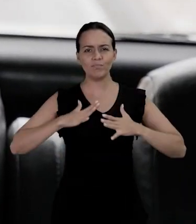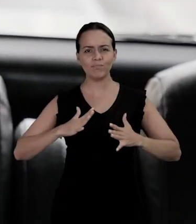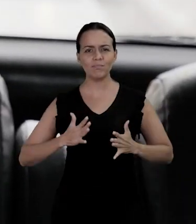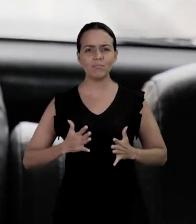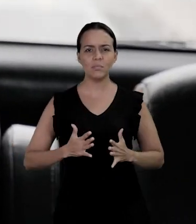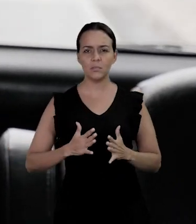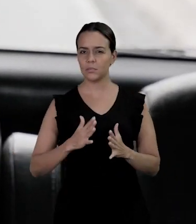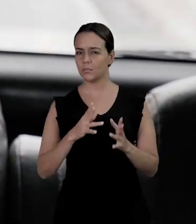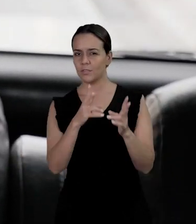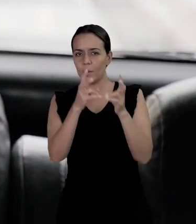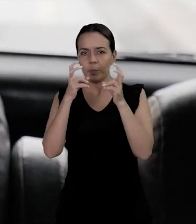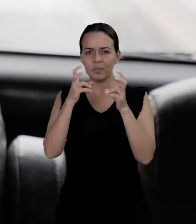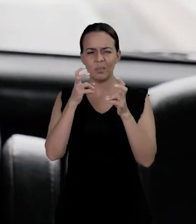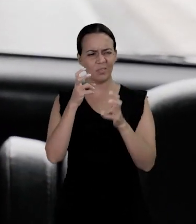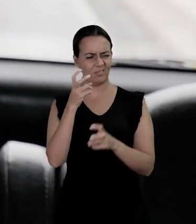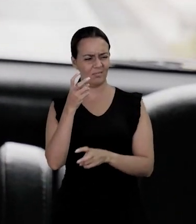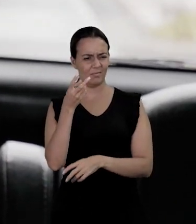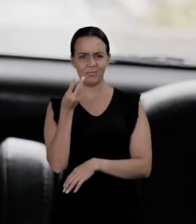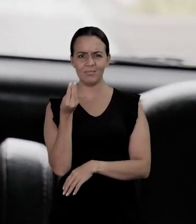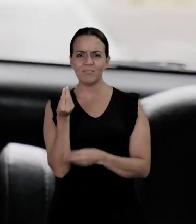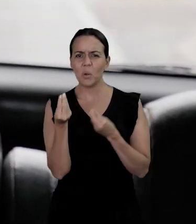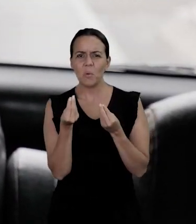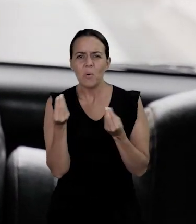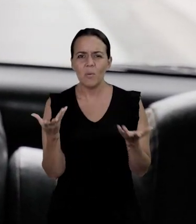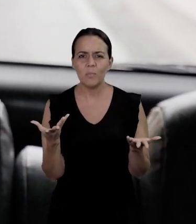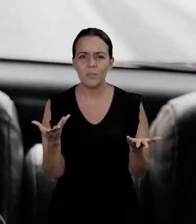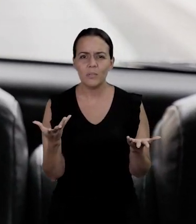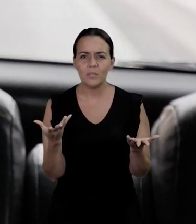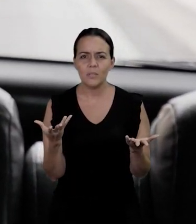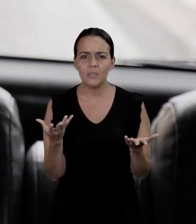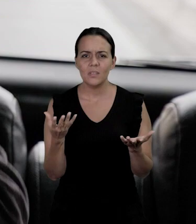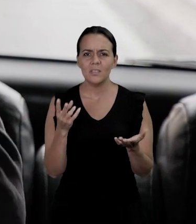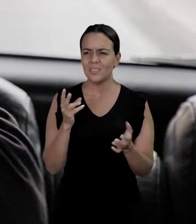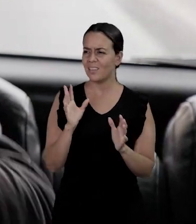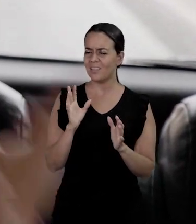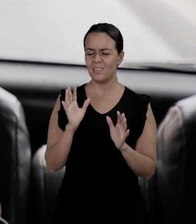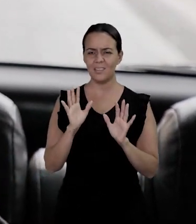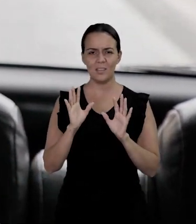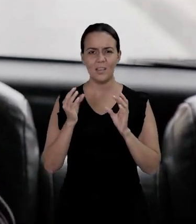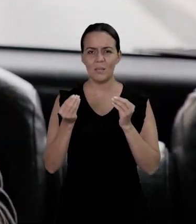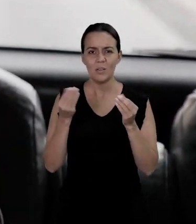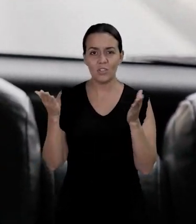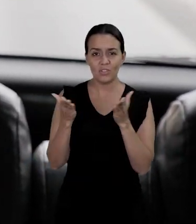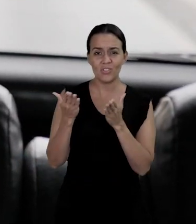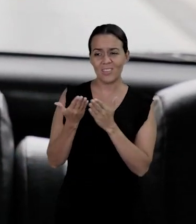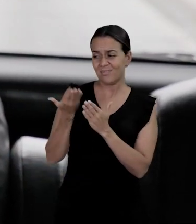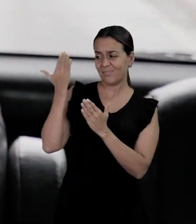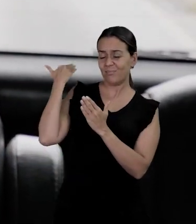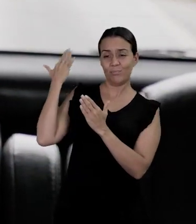Então eu estou notando isso. Isso também pode ser apontando para uma sede de sair desse pesadelo também.